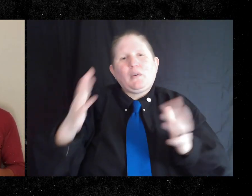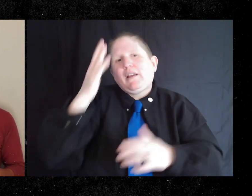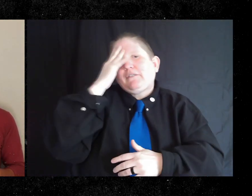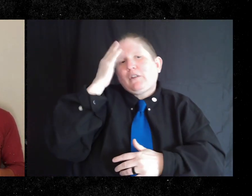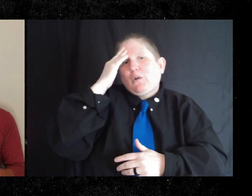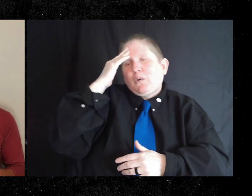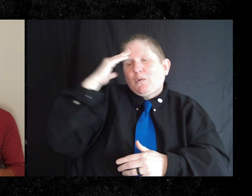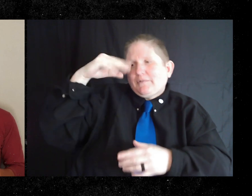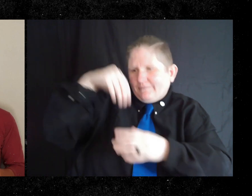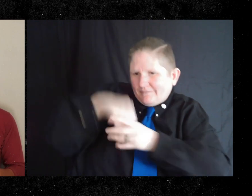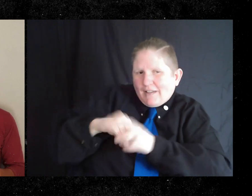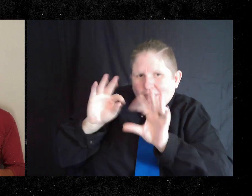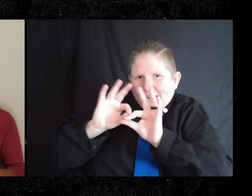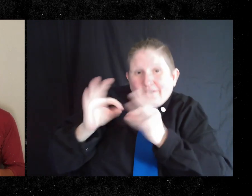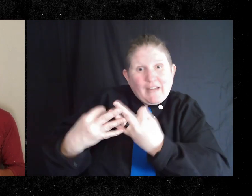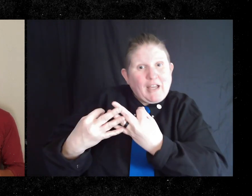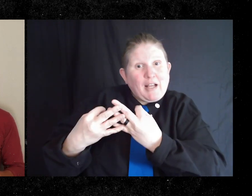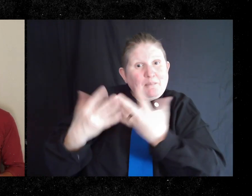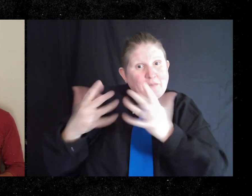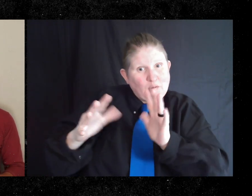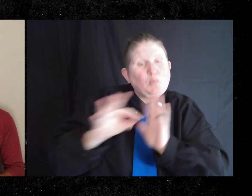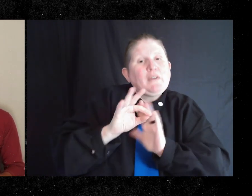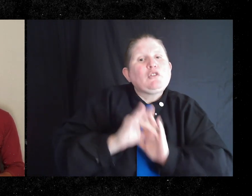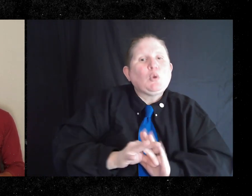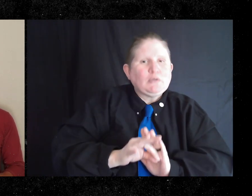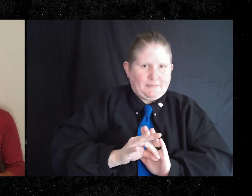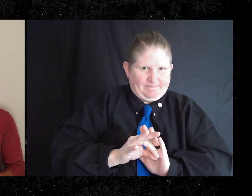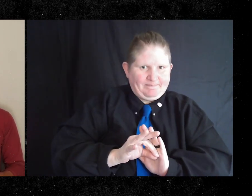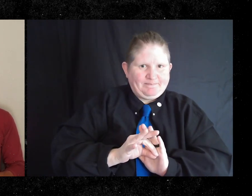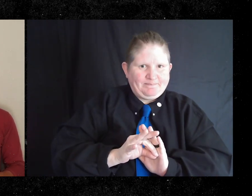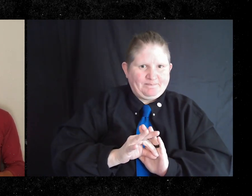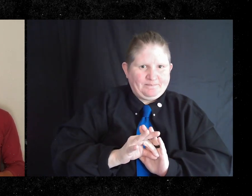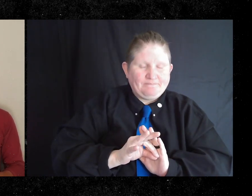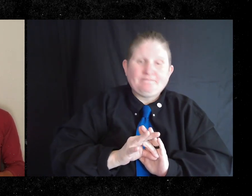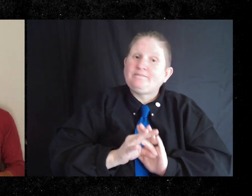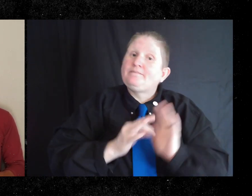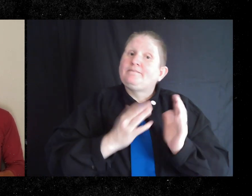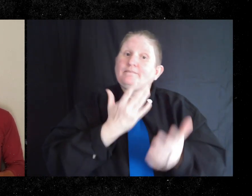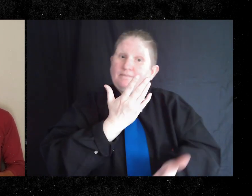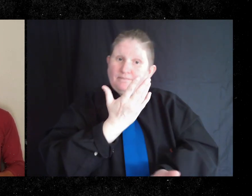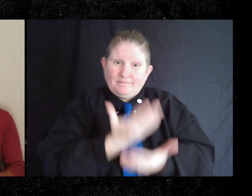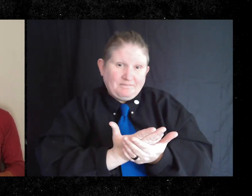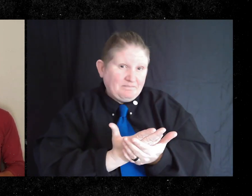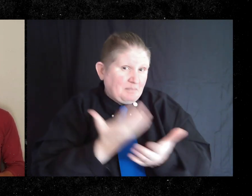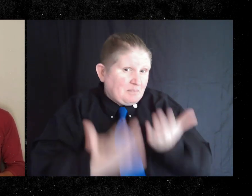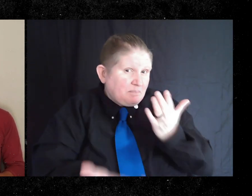en los momentos tranquilos con la familia que hemos elegido. De hecho, tal vez fue Marsha